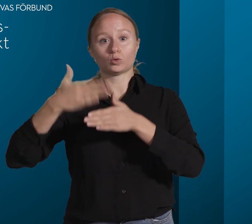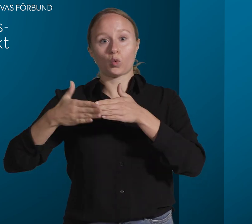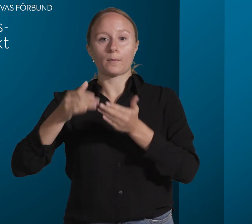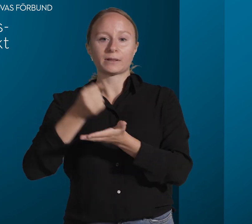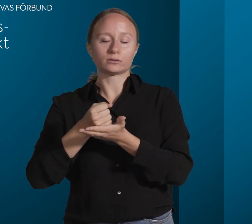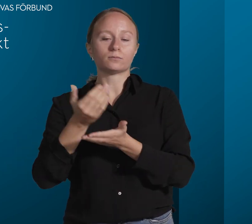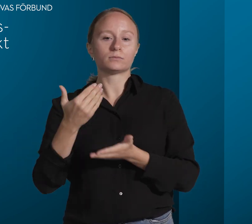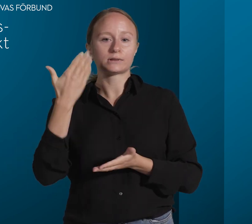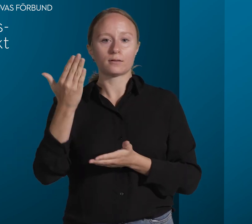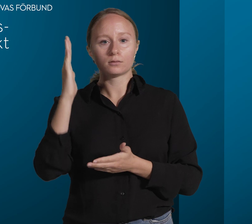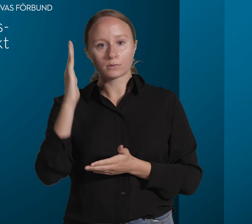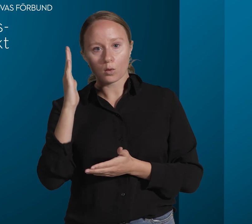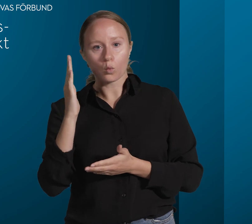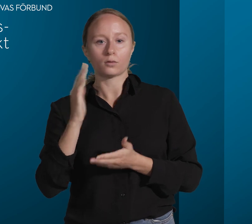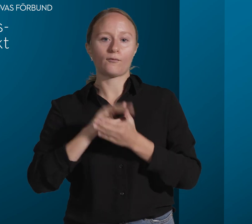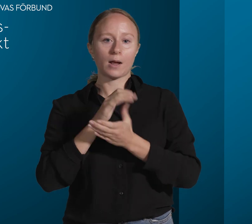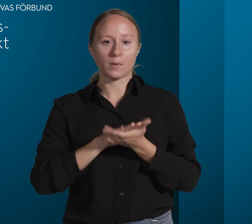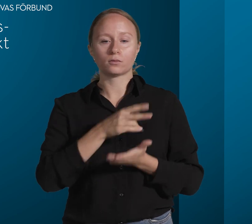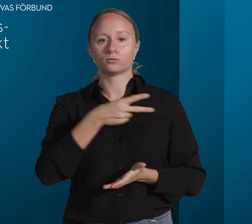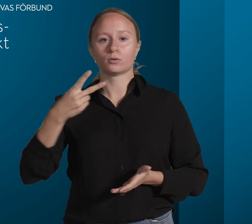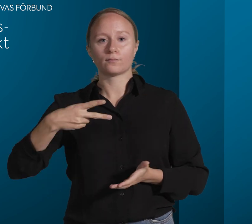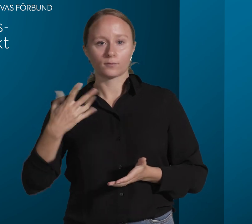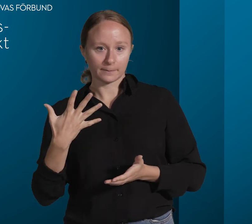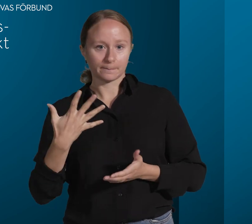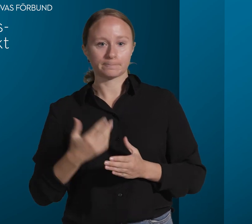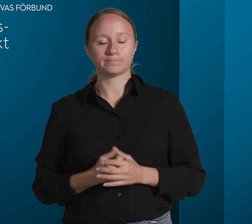slutliga beslut väntas i januari-februari 2025.